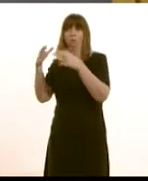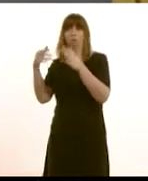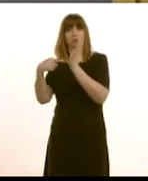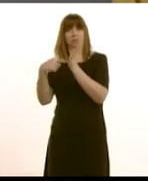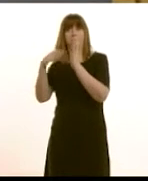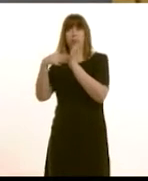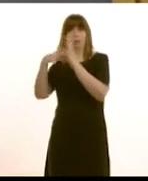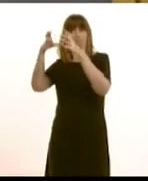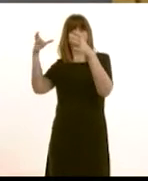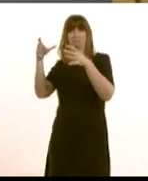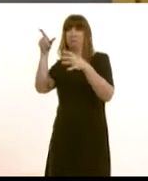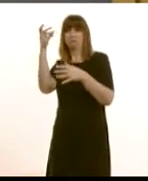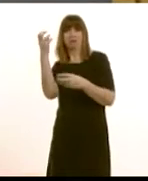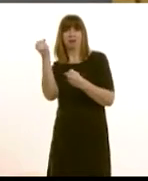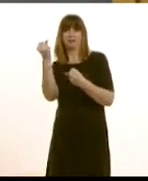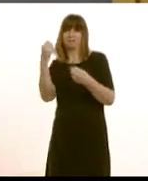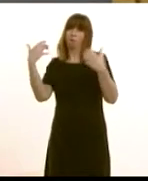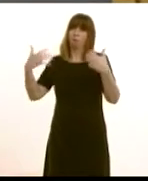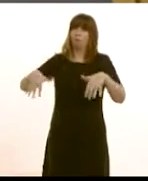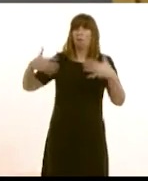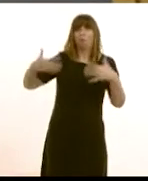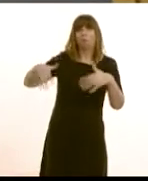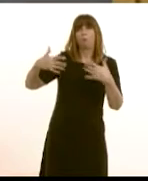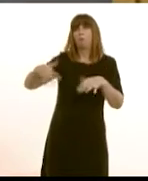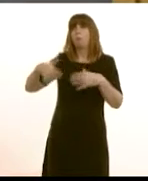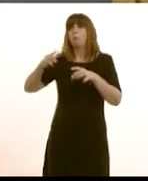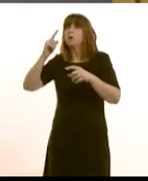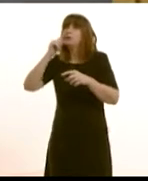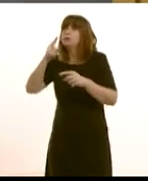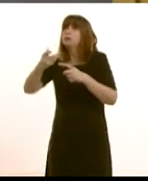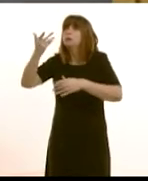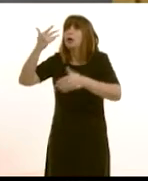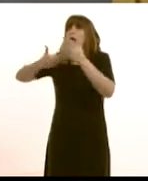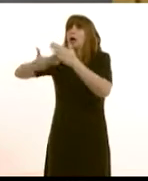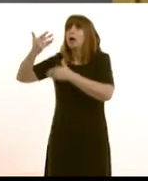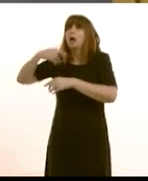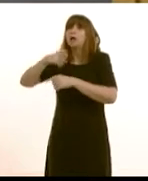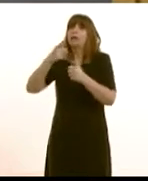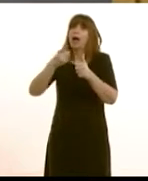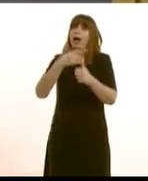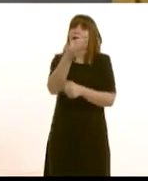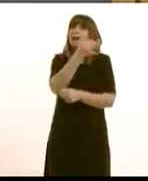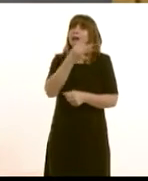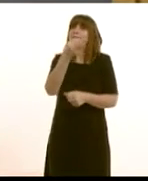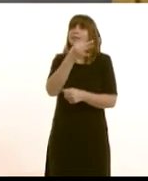pan oedd y dre honno yn Ynys MÙn yn ganolbwynt iír diwydiant copr drwyír byd i gyd. Mi